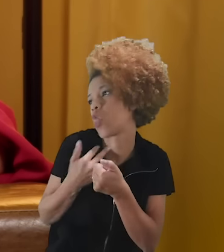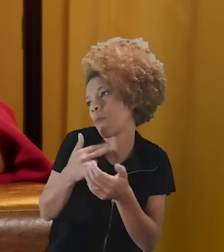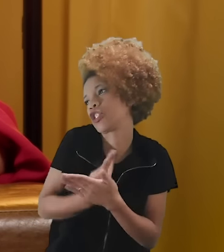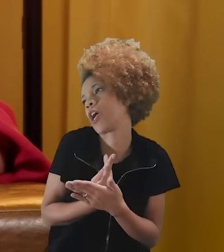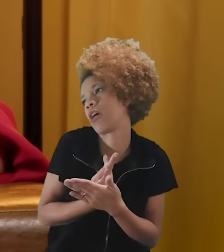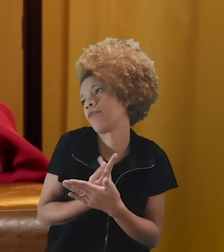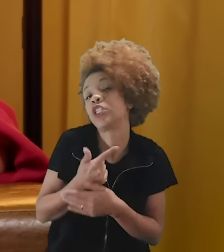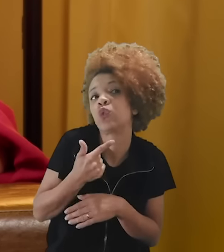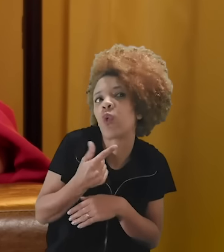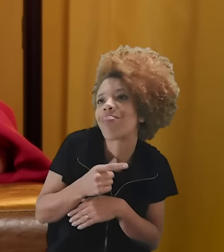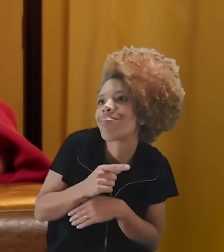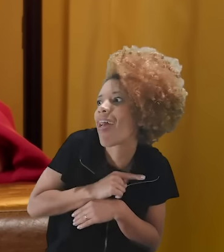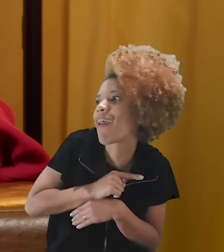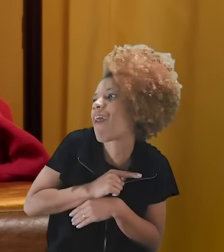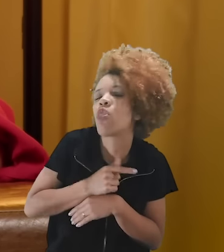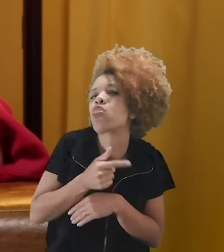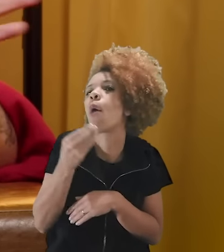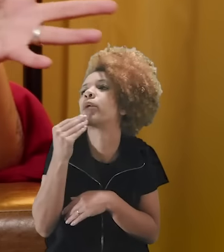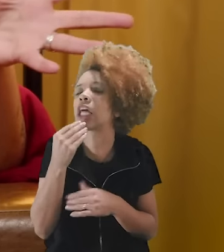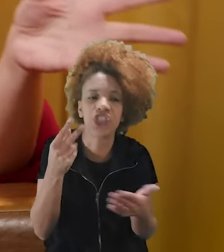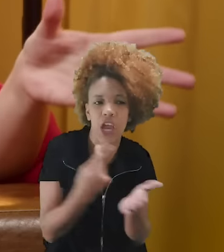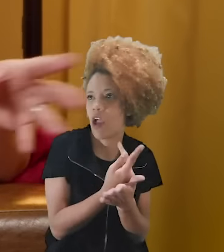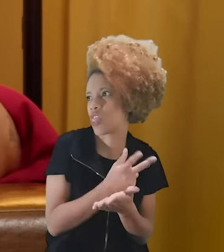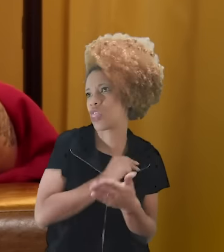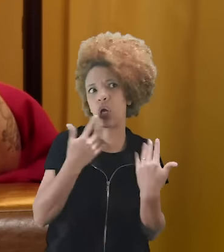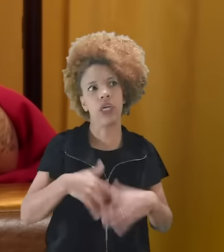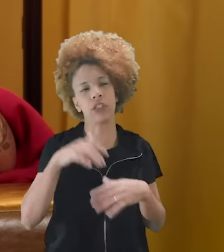pode errar você não tem espaço para erro errou o chato já tá Nossa que horrível isso no masculino